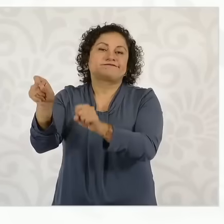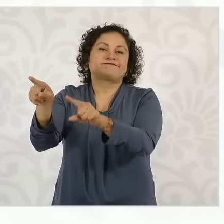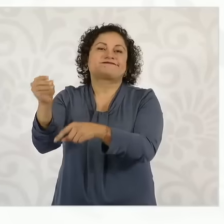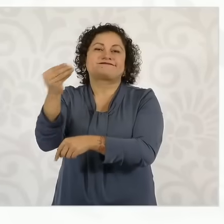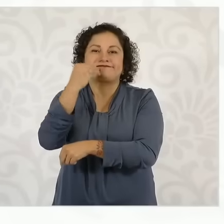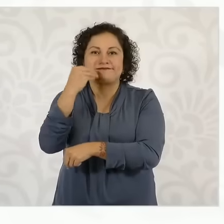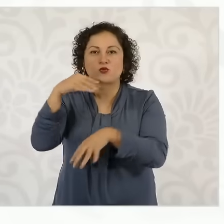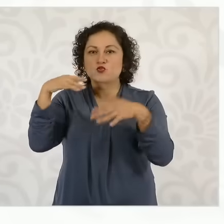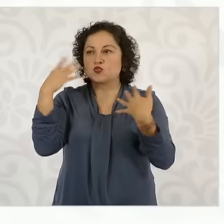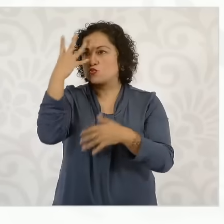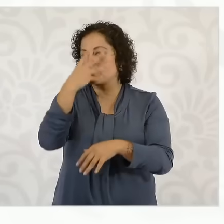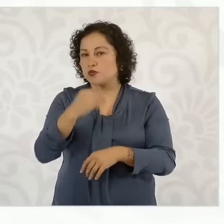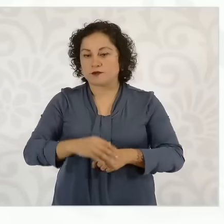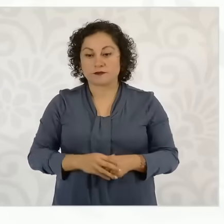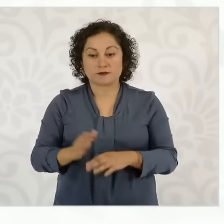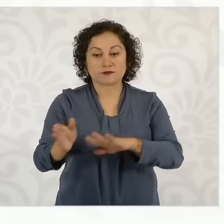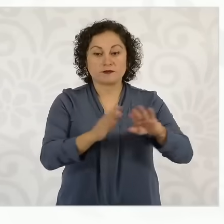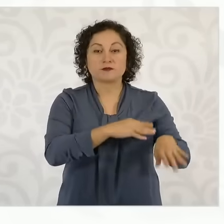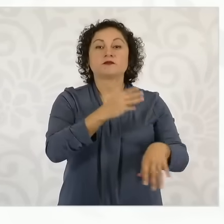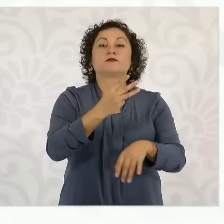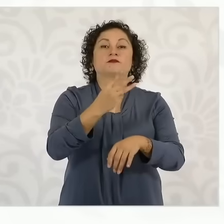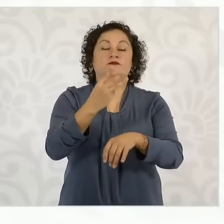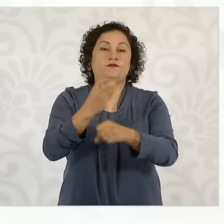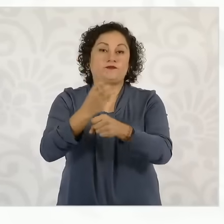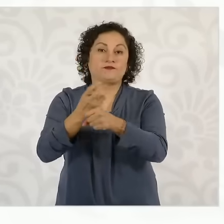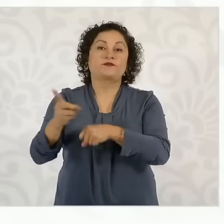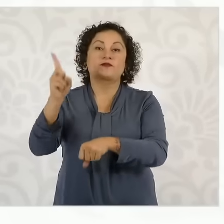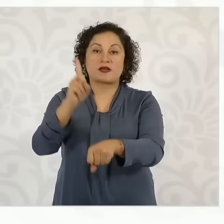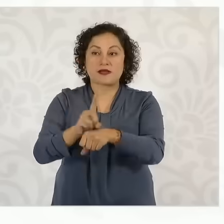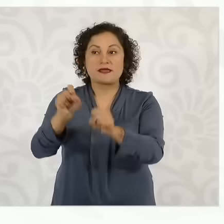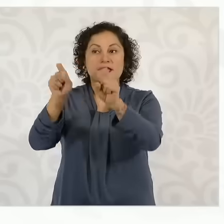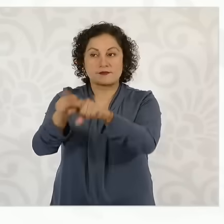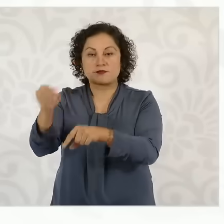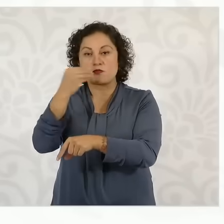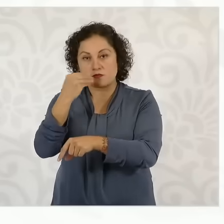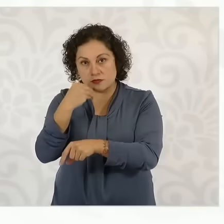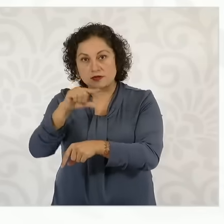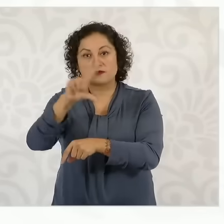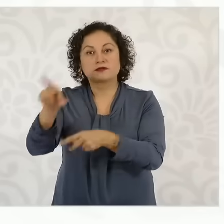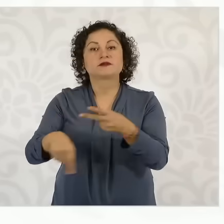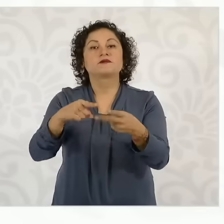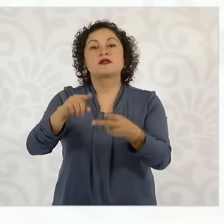el tercer día, desayunan el hotel Mundo Maya, viajan el Tren Maya Bacalar, hacen un tour que